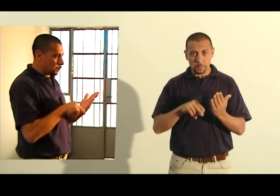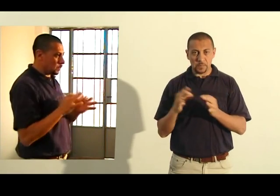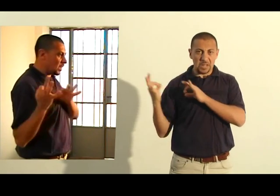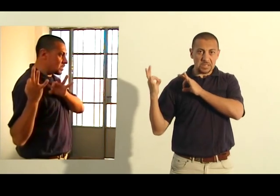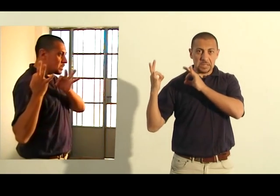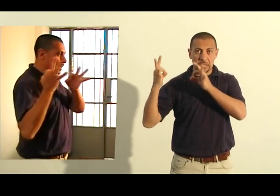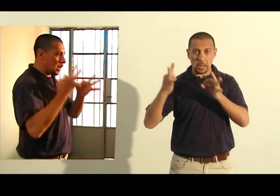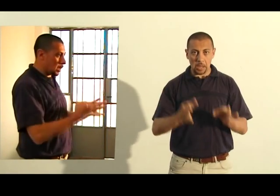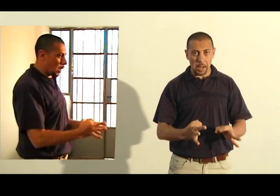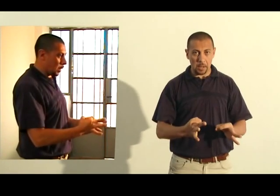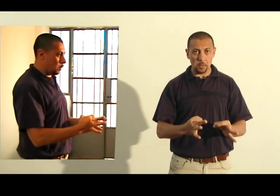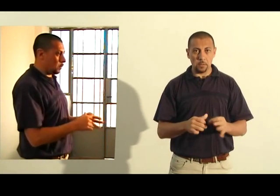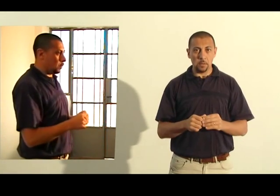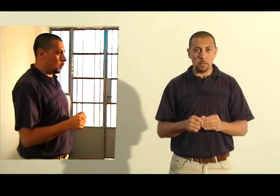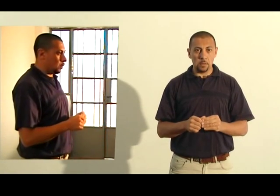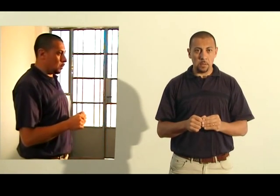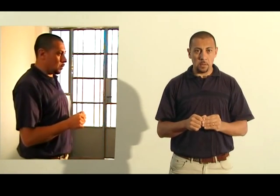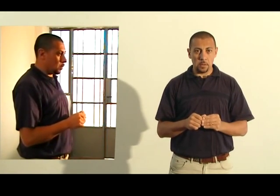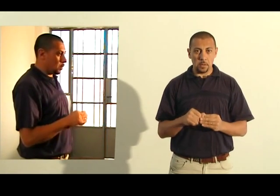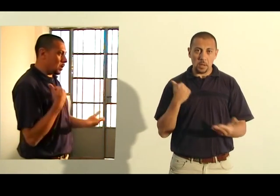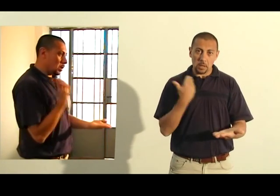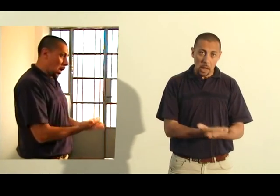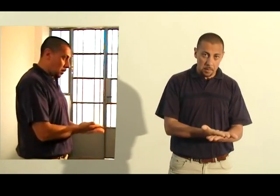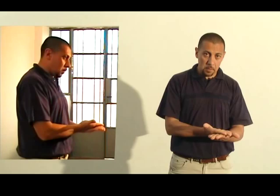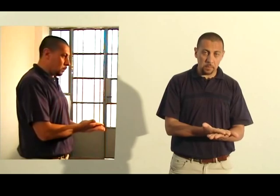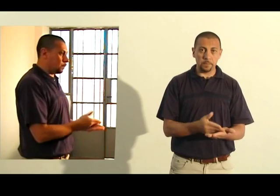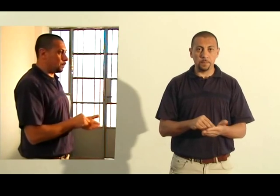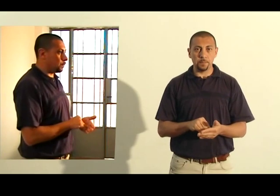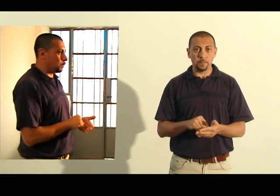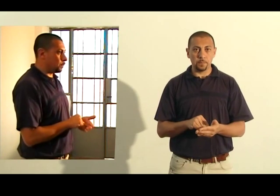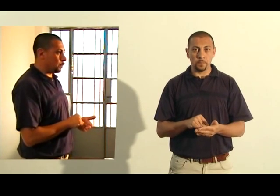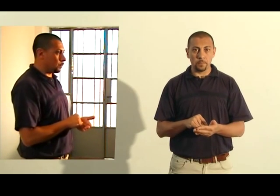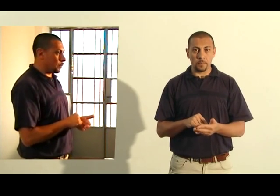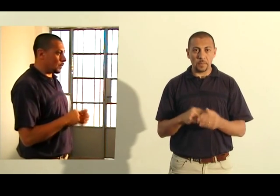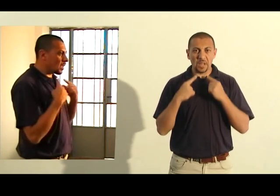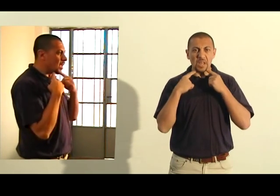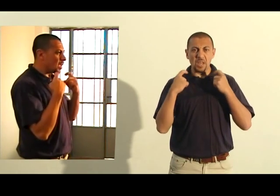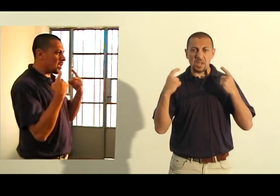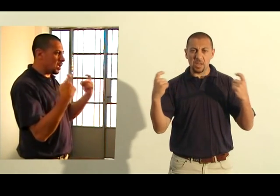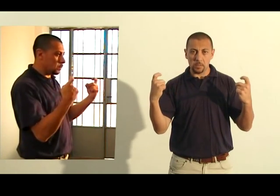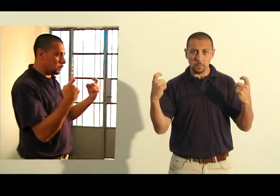LLEGAR PRESENTAR GRITAR